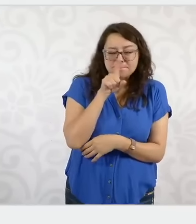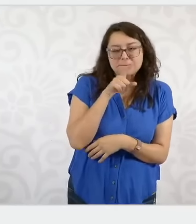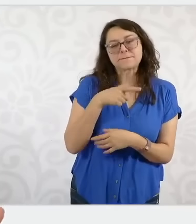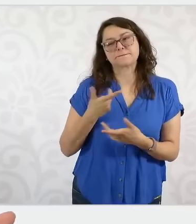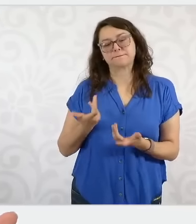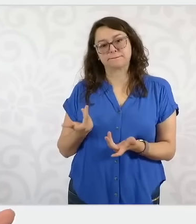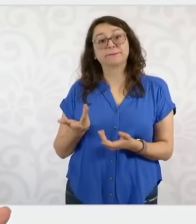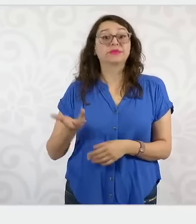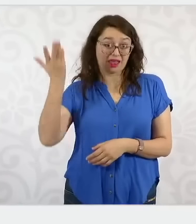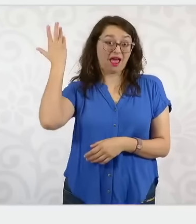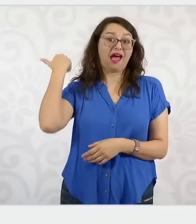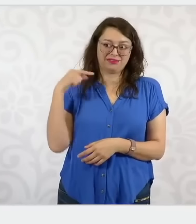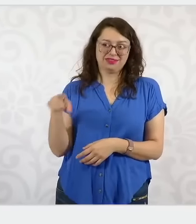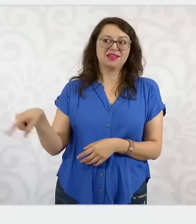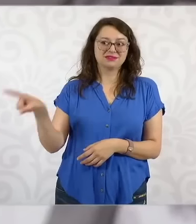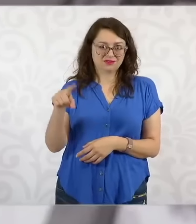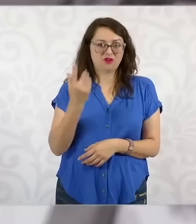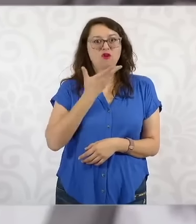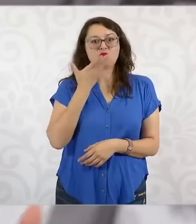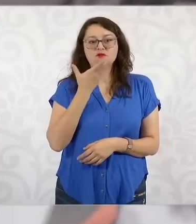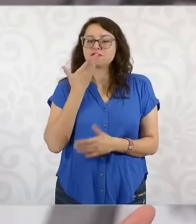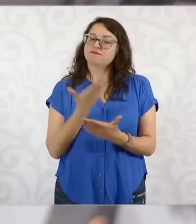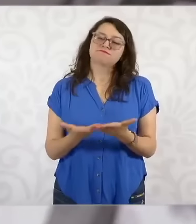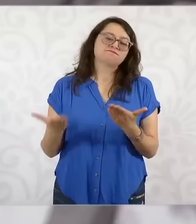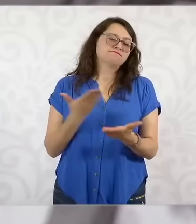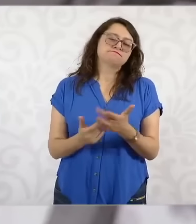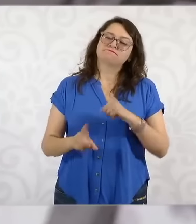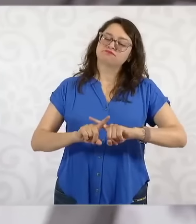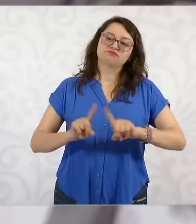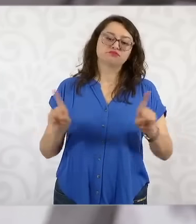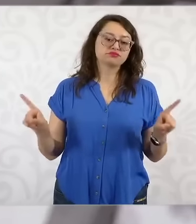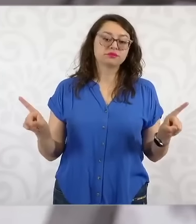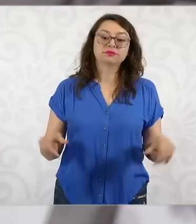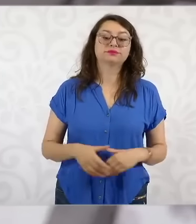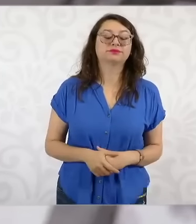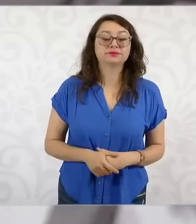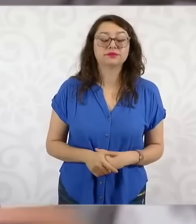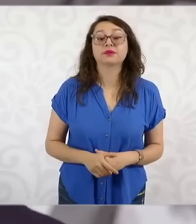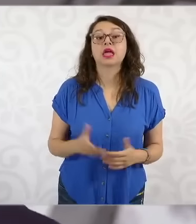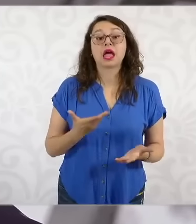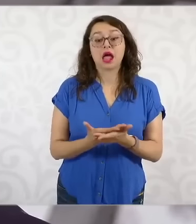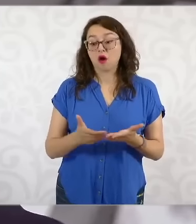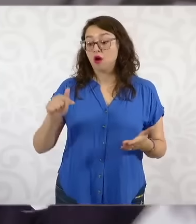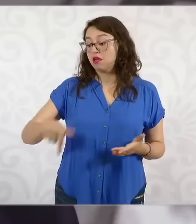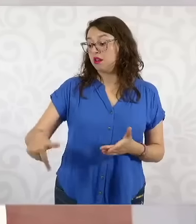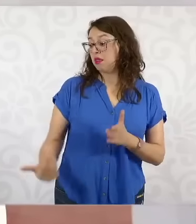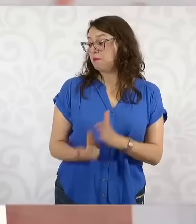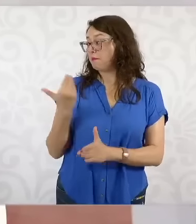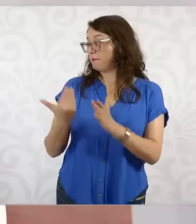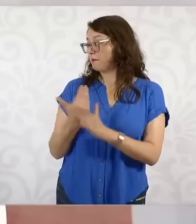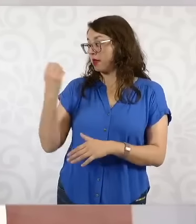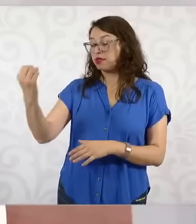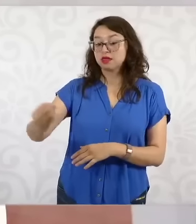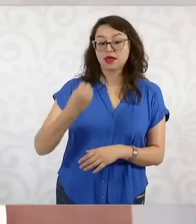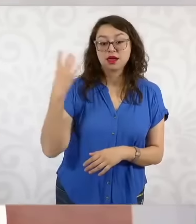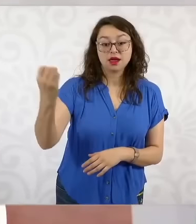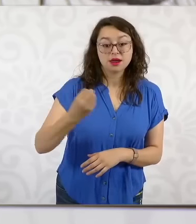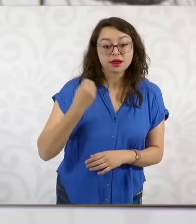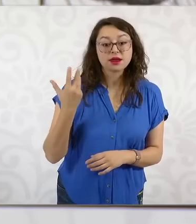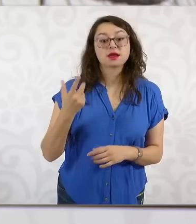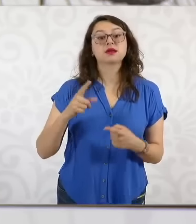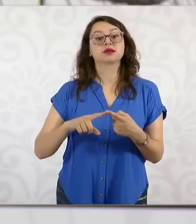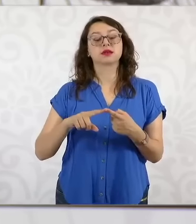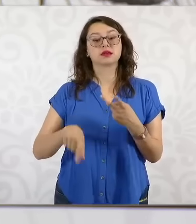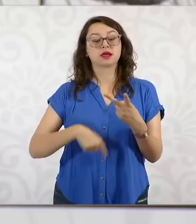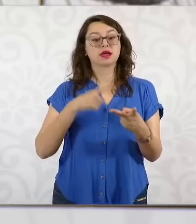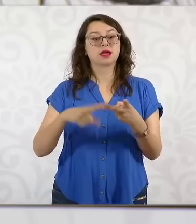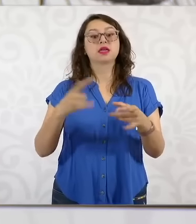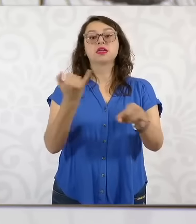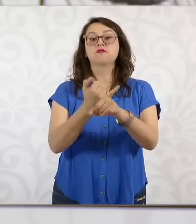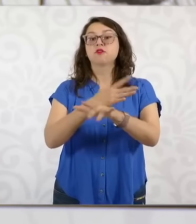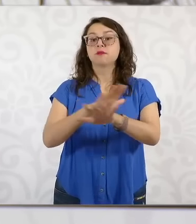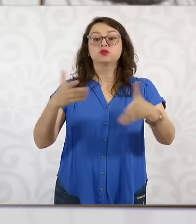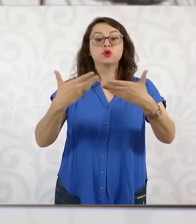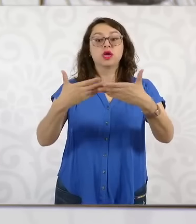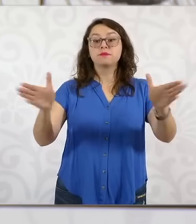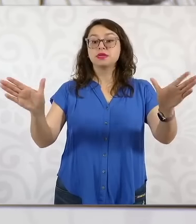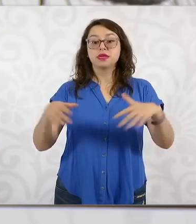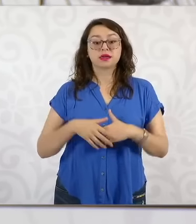Porque así era antes. Ahora no, ahora es la mañanera. Ahora este se da información abierta,